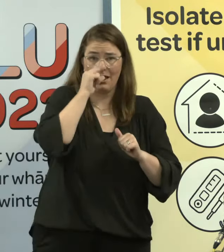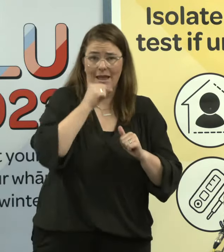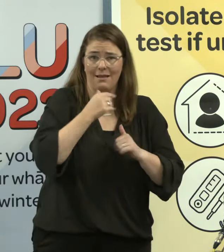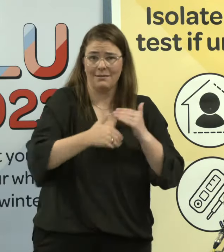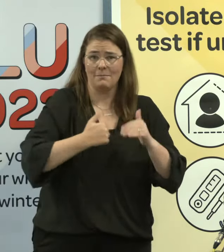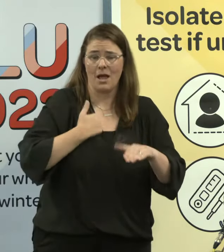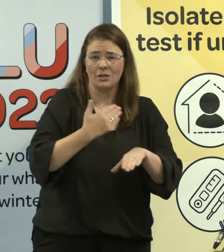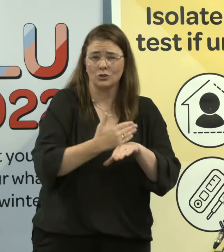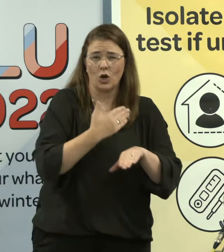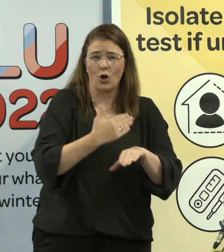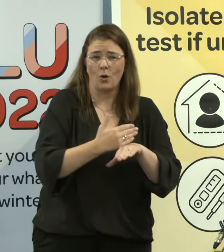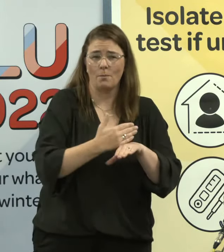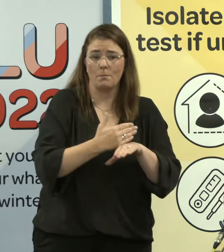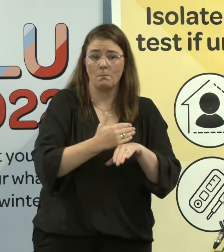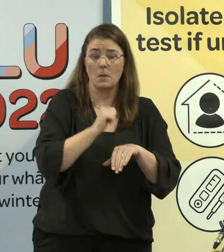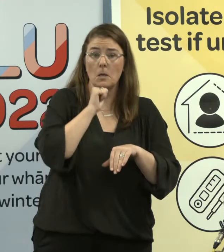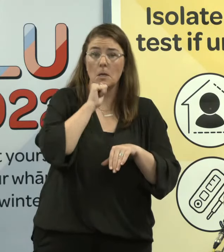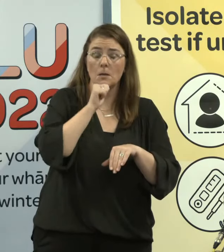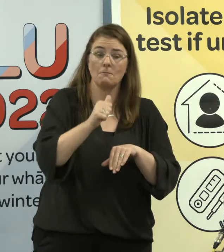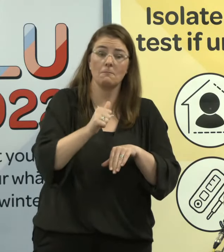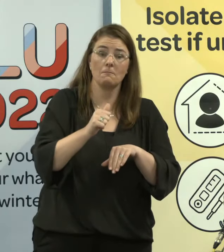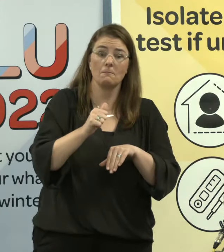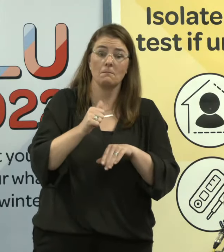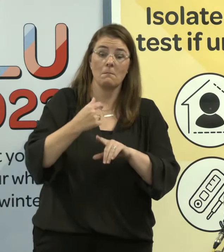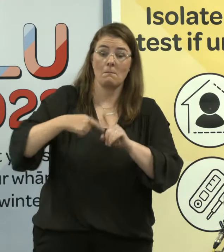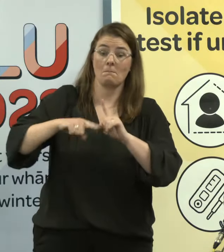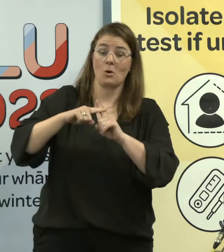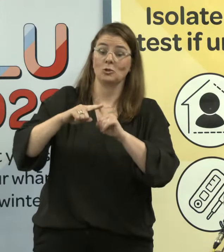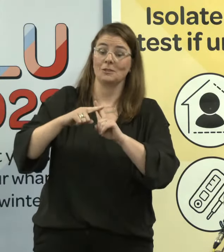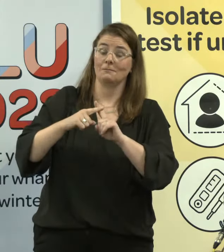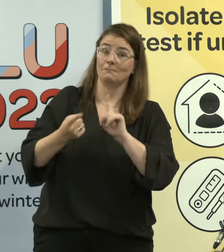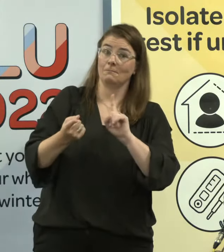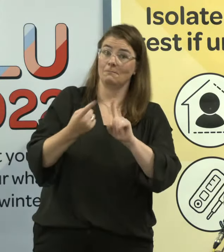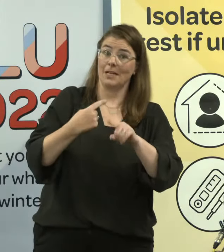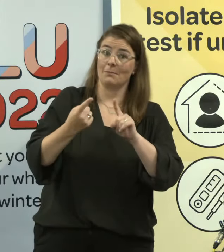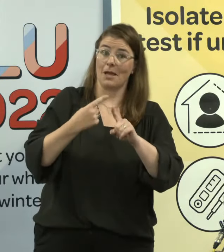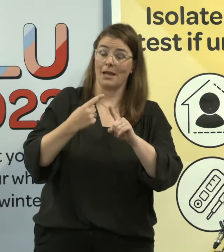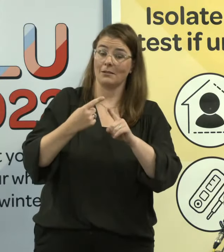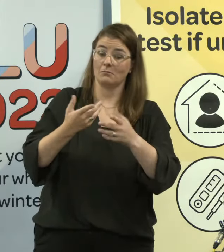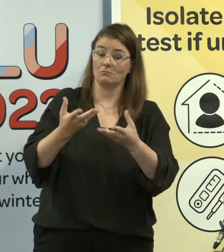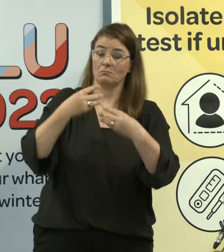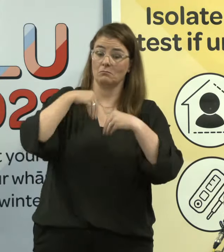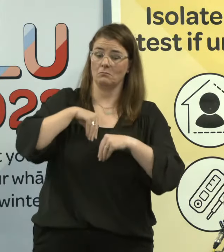te iti o to panui i nga korero,